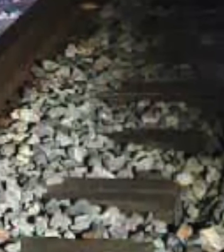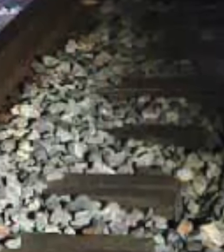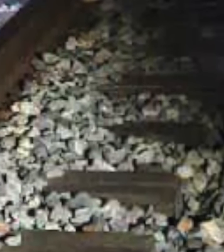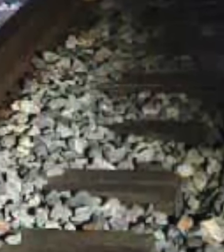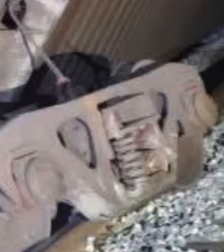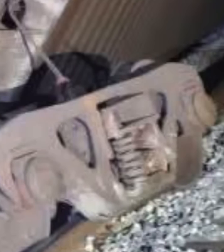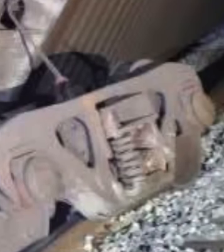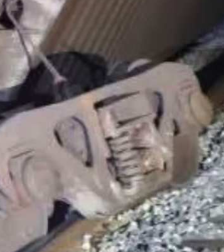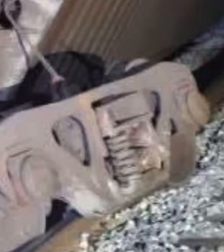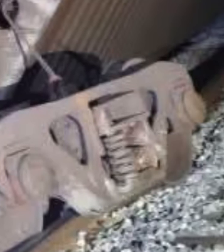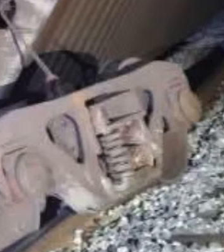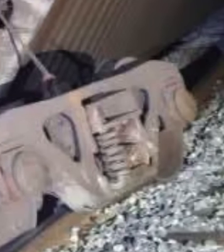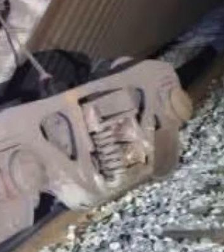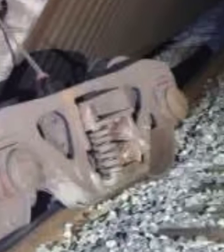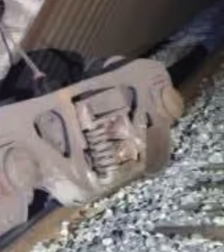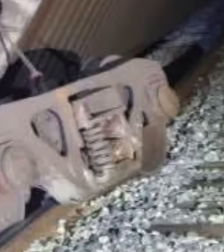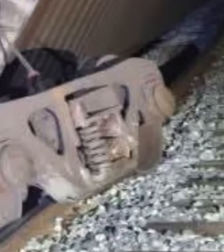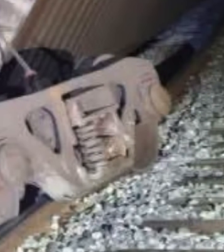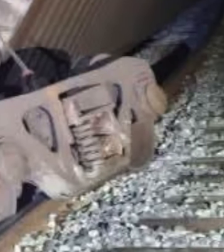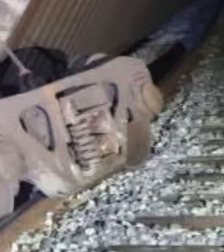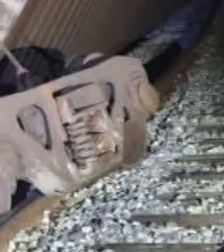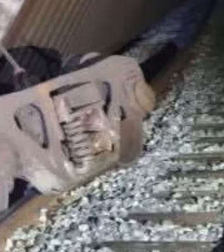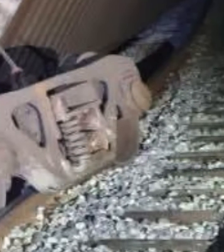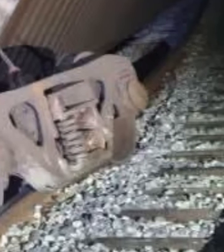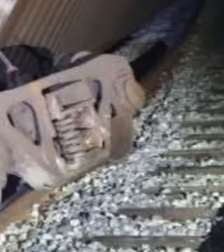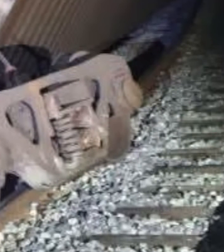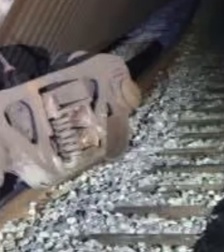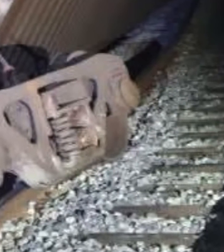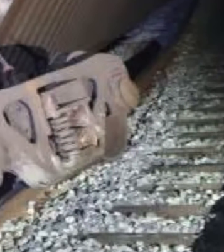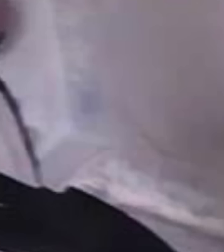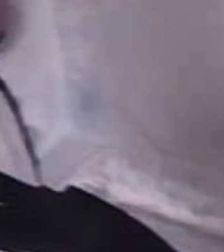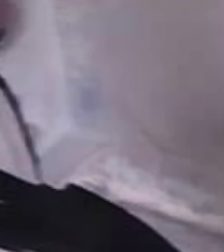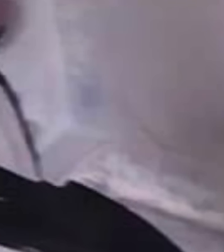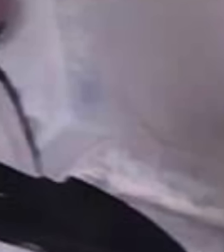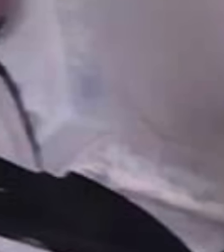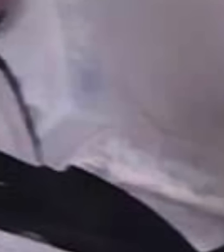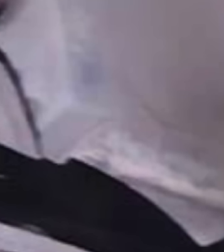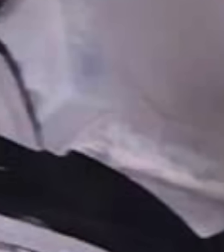corredor interoceánico sufrió un descarrilamiento y debido a los antecedentes, las autoridades